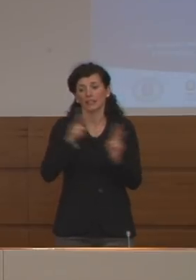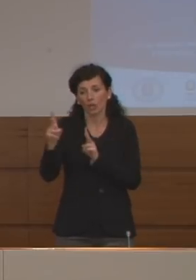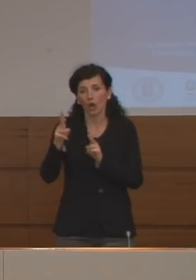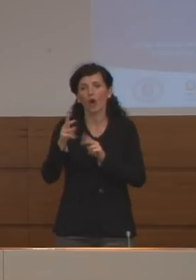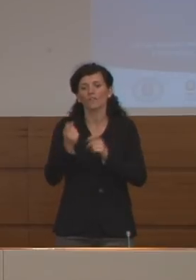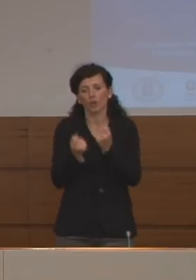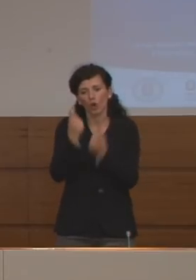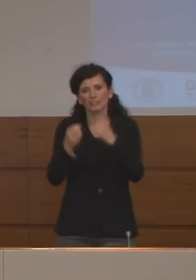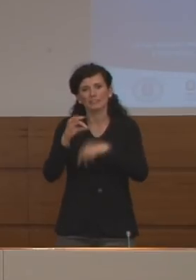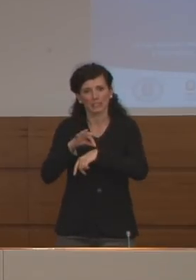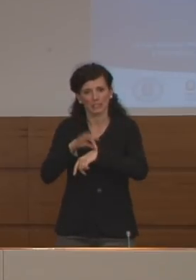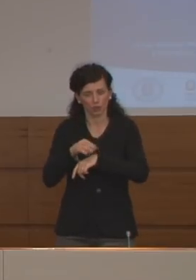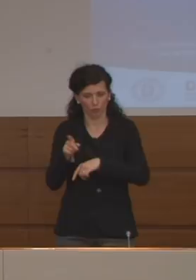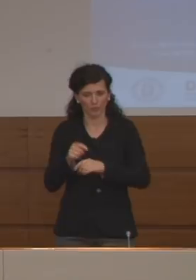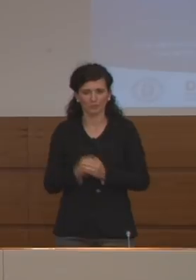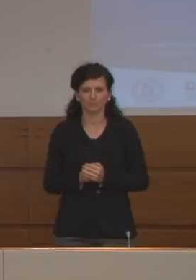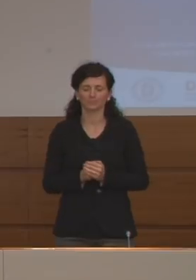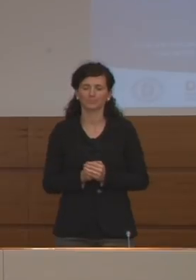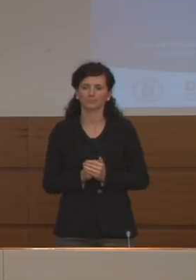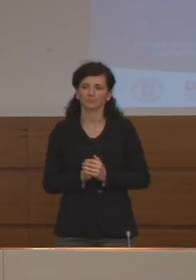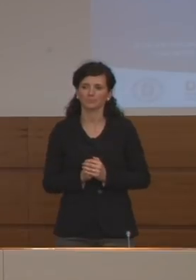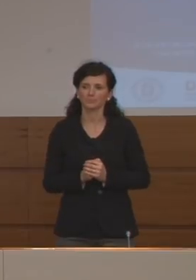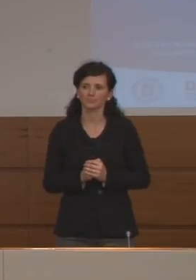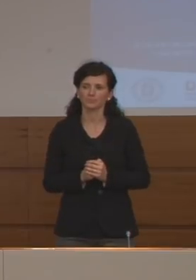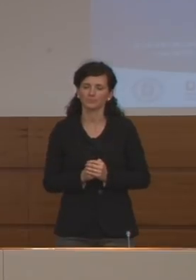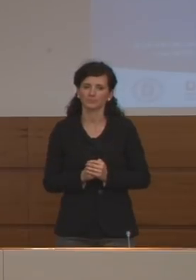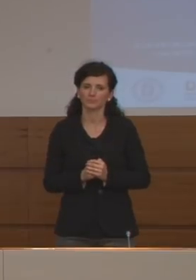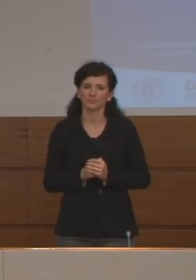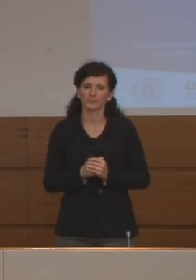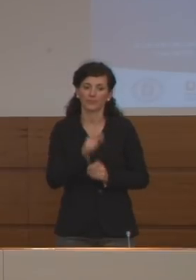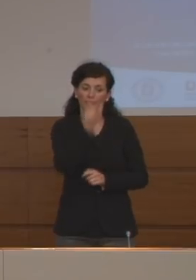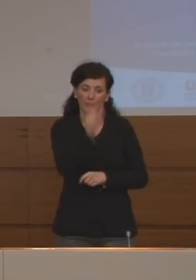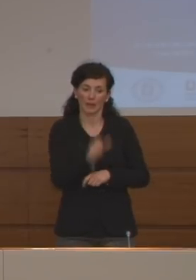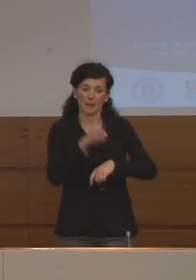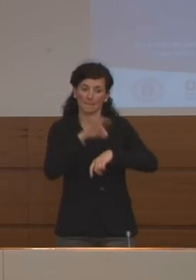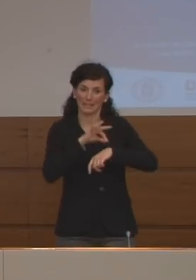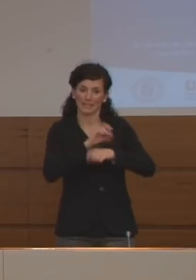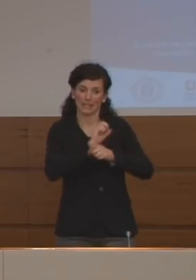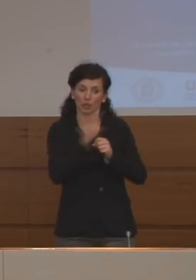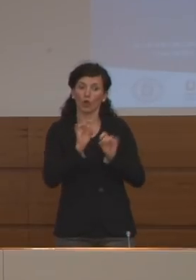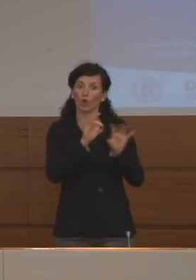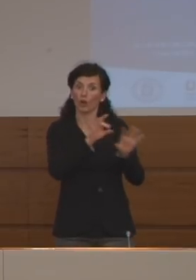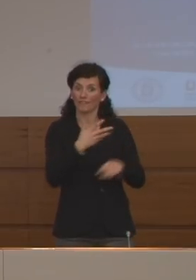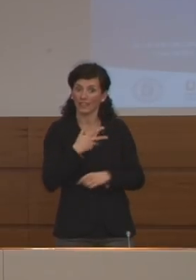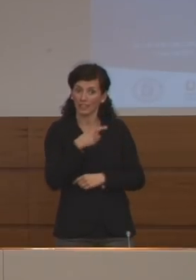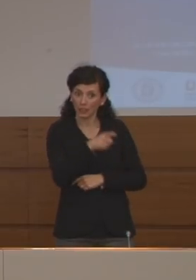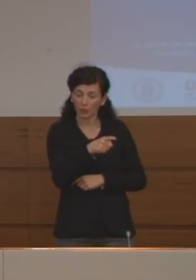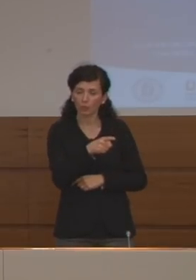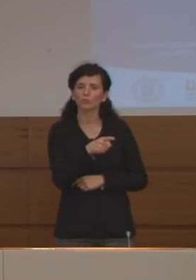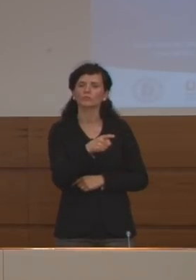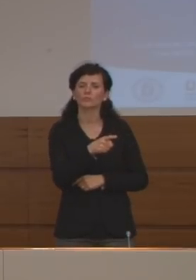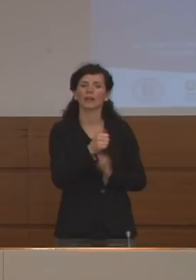La maggior parte dei pazienti affetti da coronavirus sono in isolamento senza